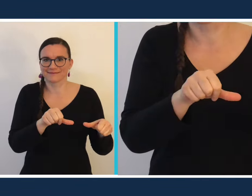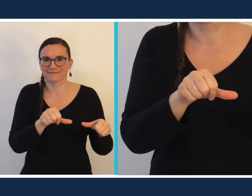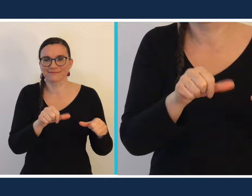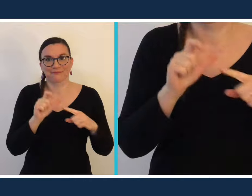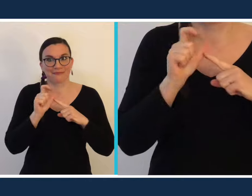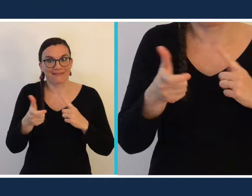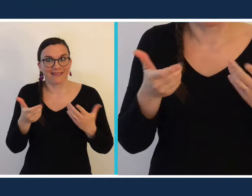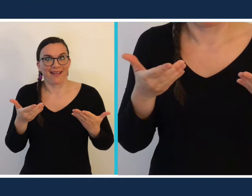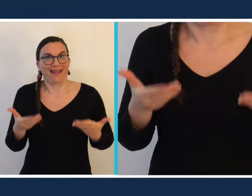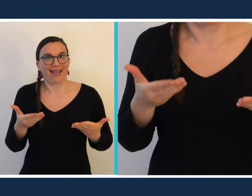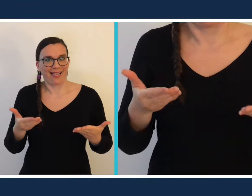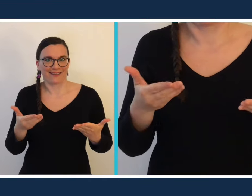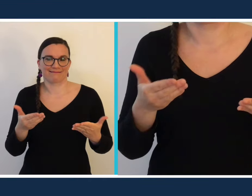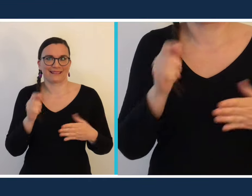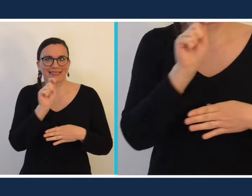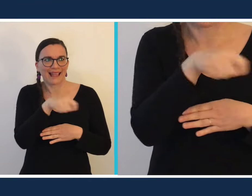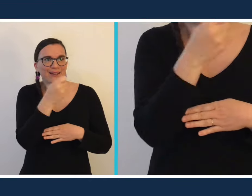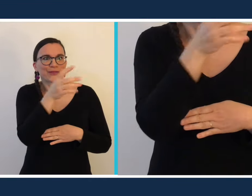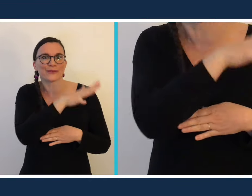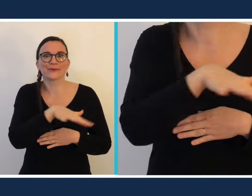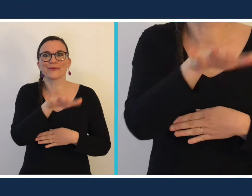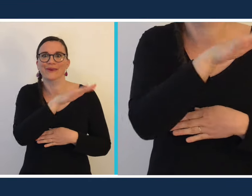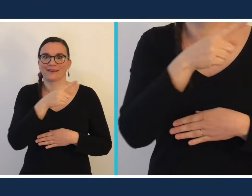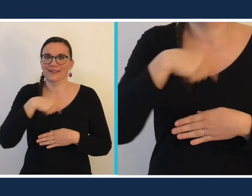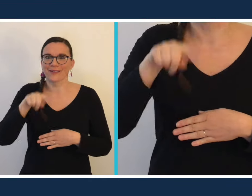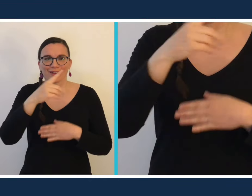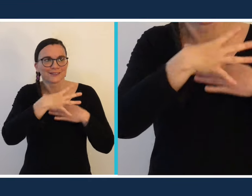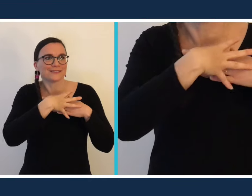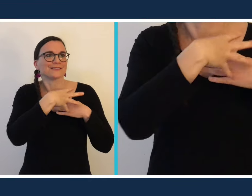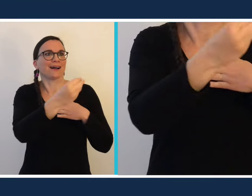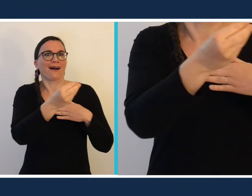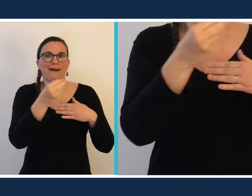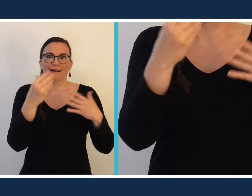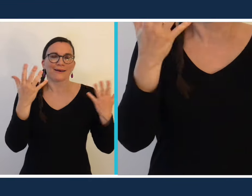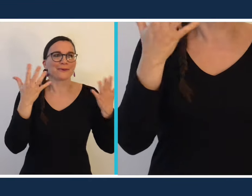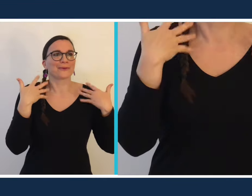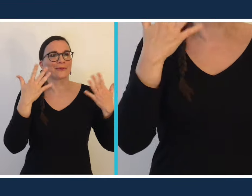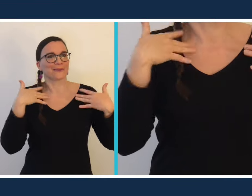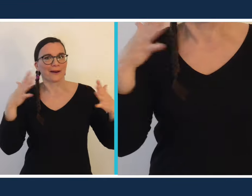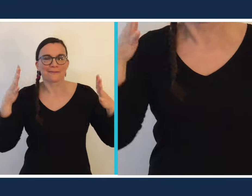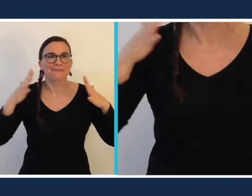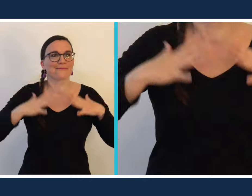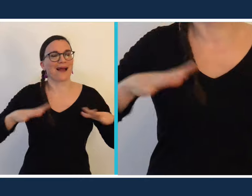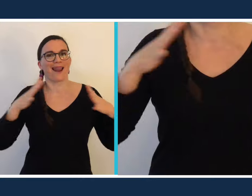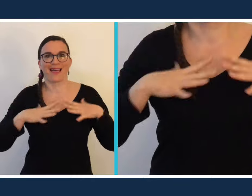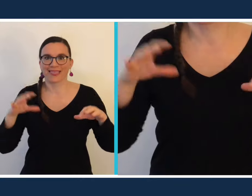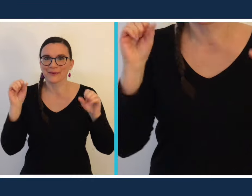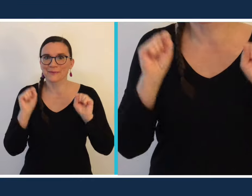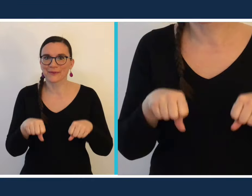on va pouvoir enfin sortir et s'octroyer des balades dans la nature